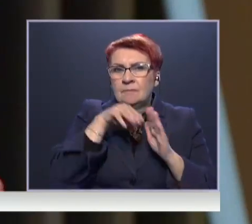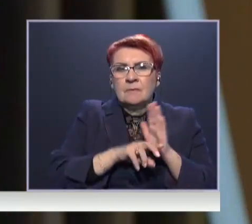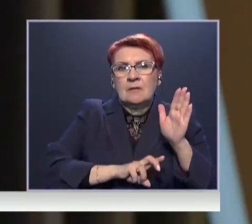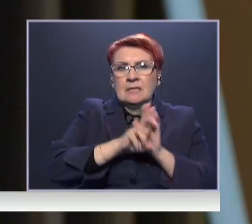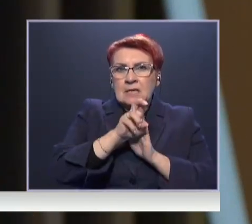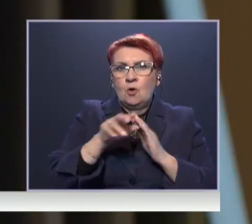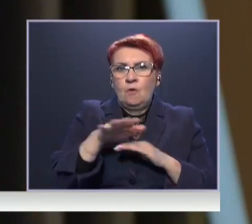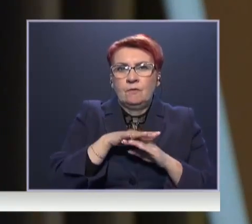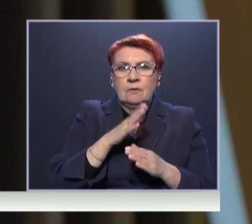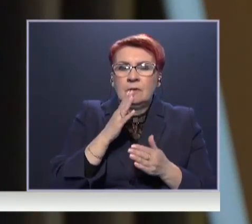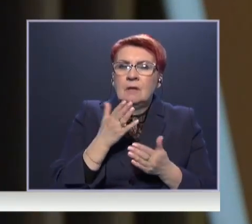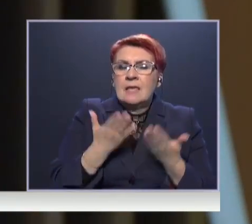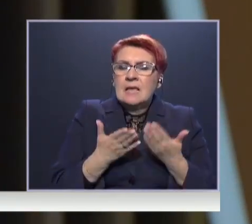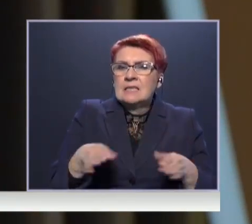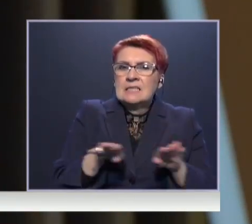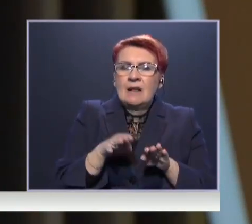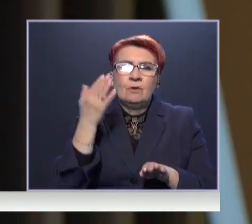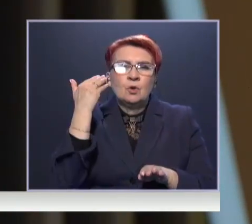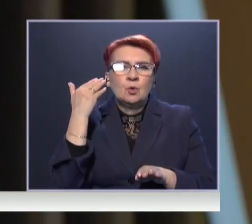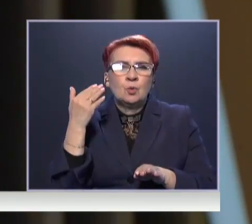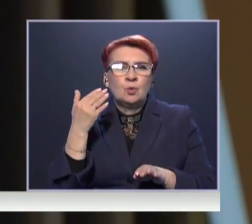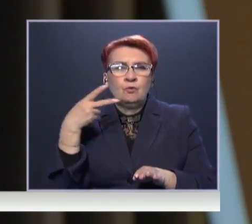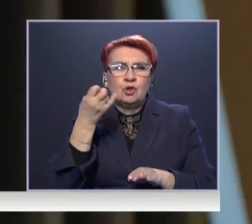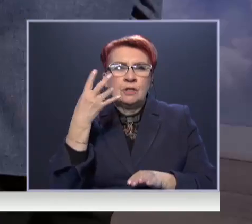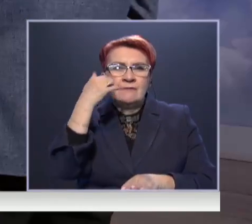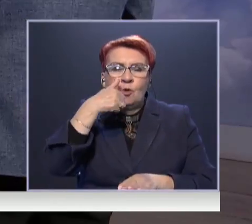Если сравнивать ту ситуацию и сегодняшнюю ситуацию